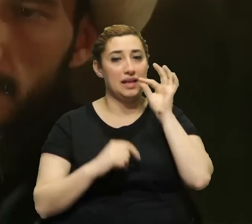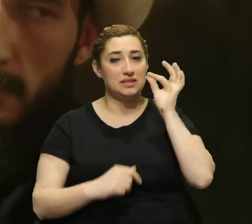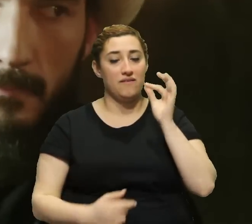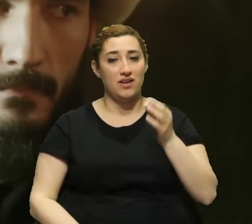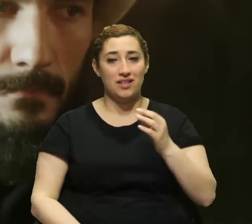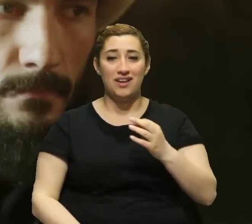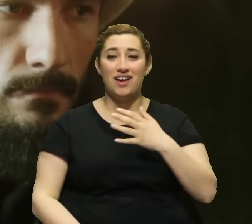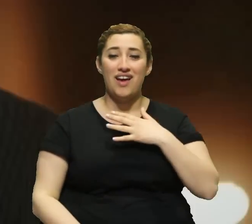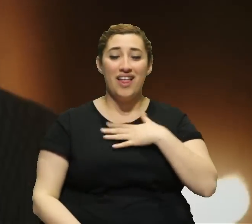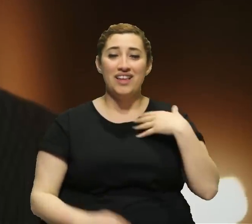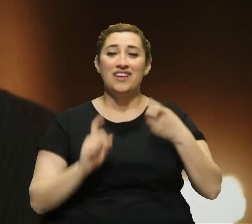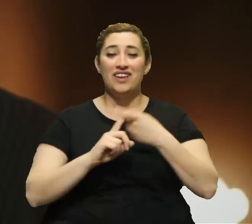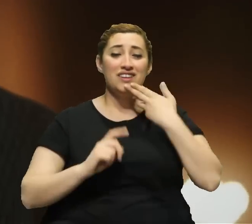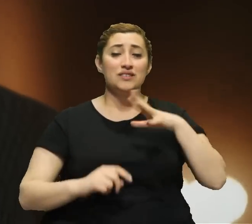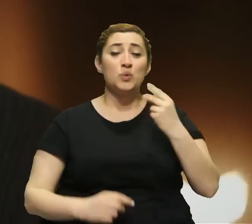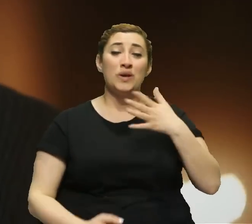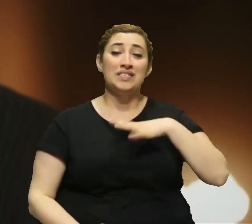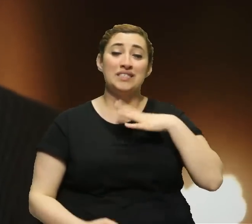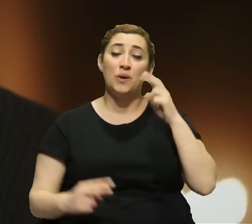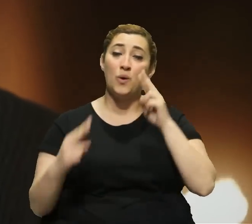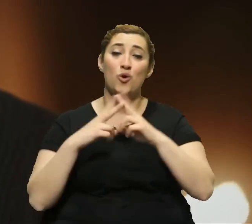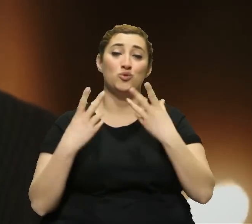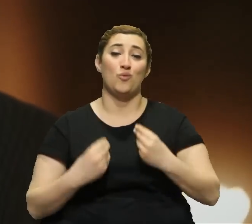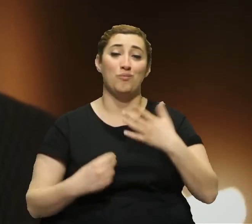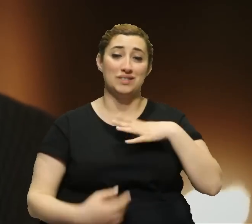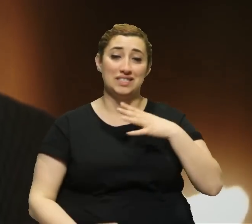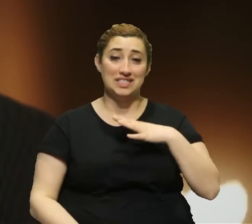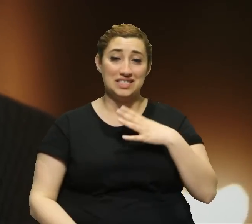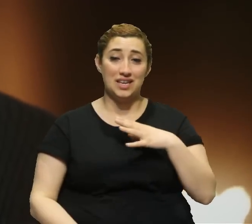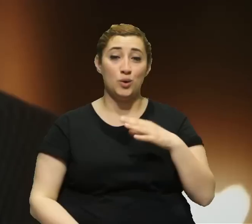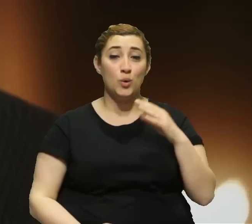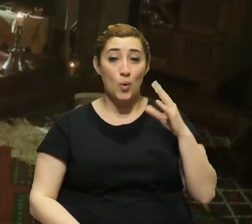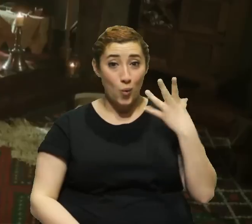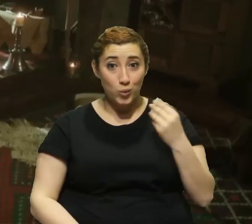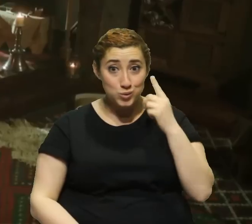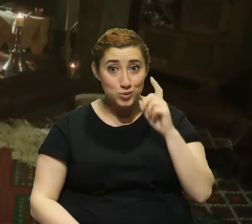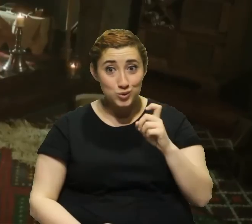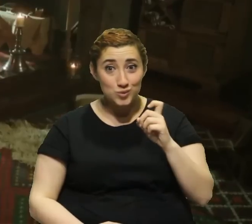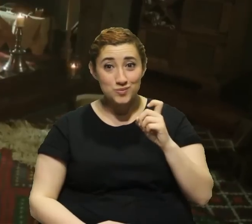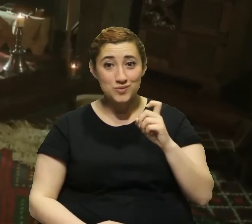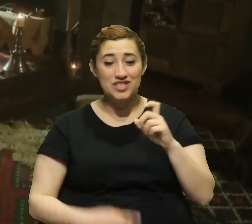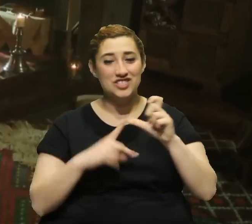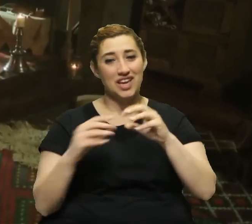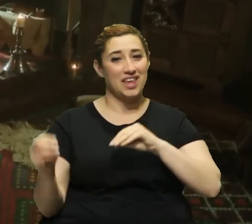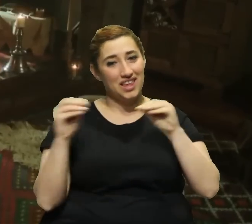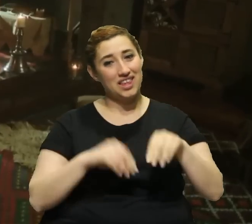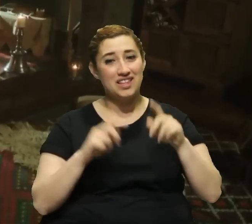Valide Sultan'la kerimesi de pek isterler görmeyi. Mümkün mü ola buraya alsak Şeyh’imizi?